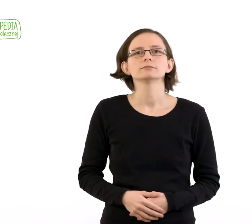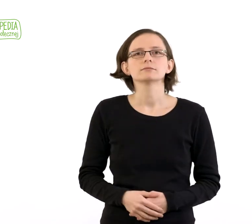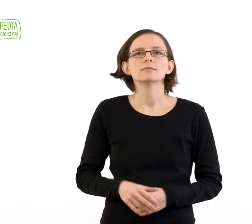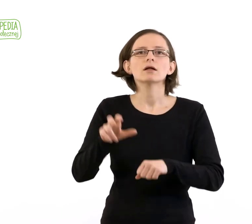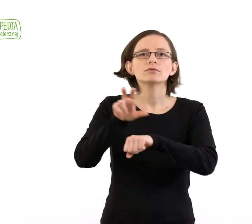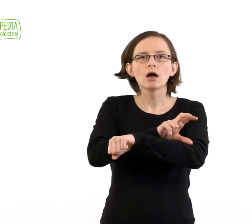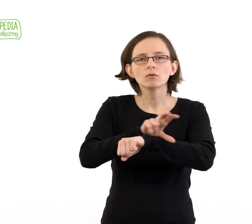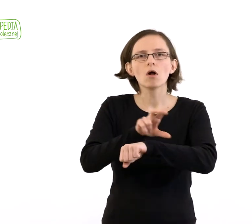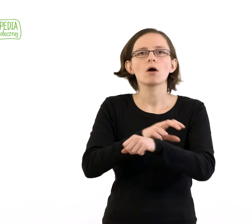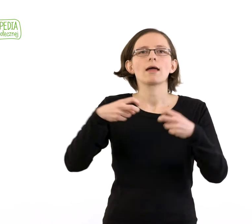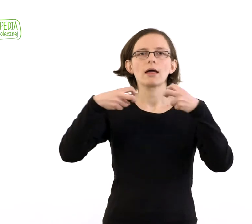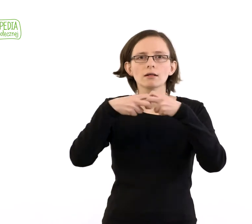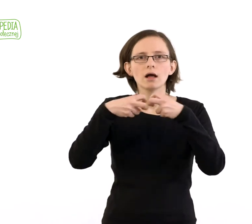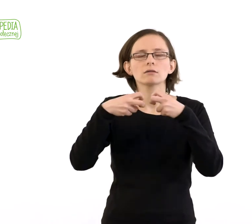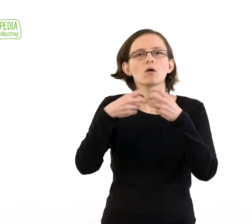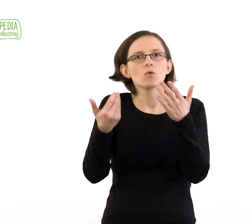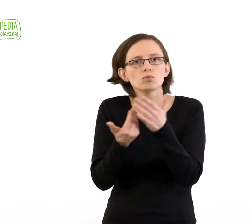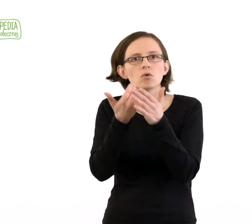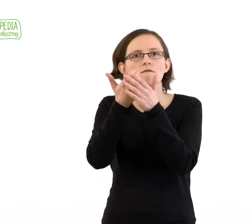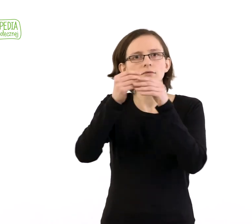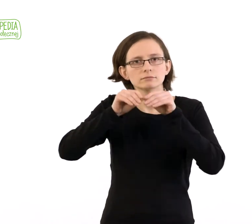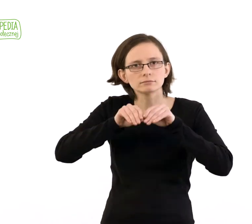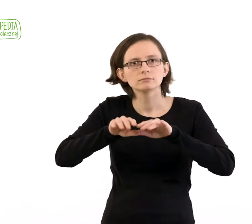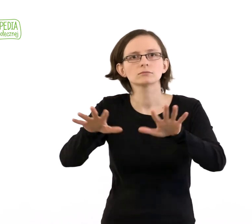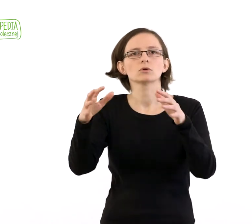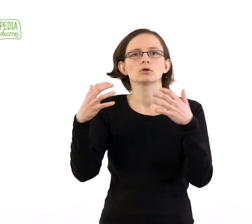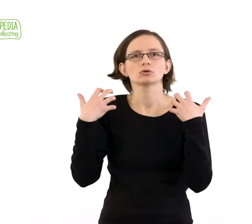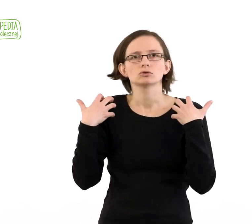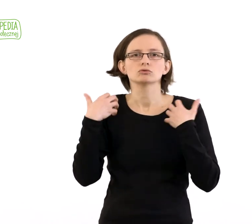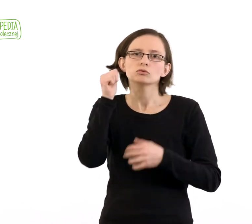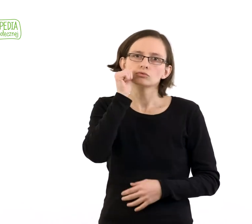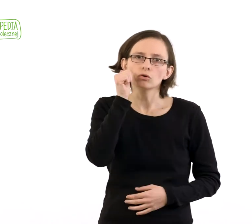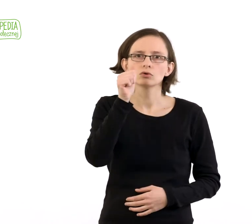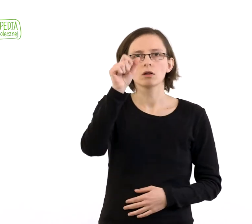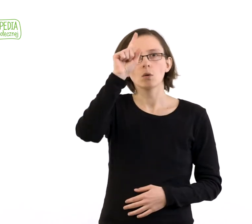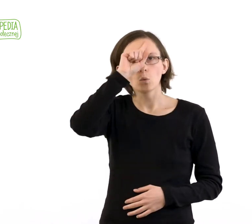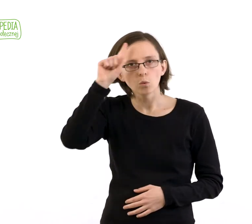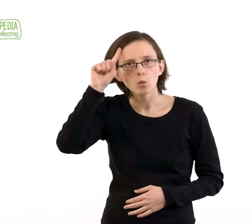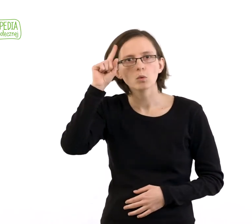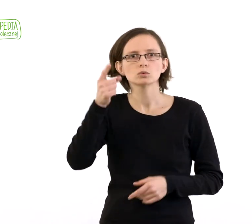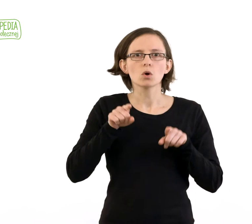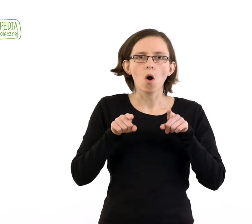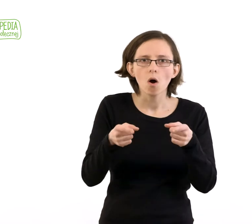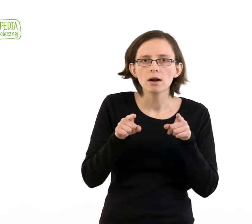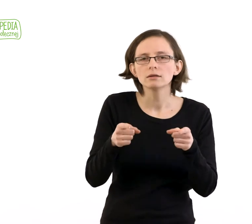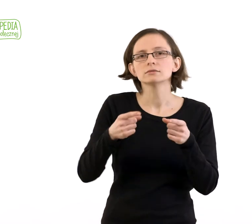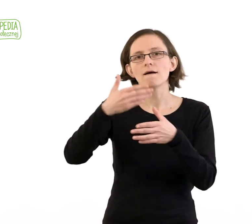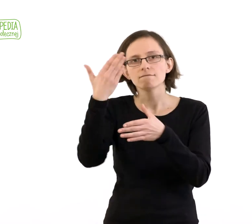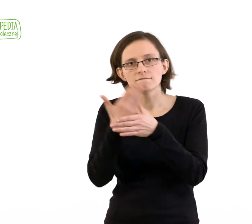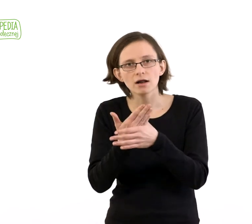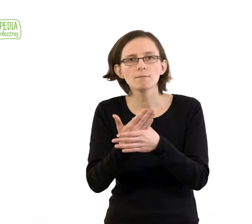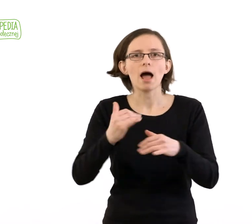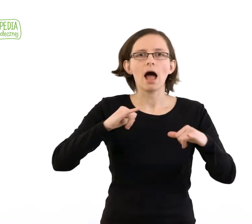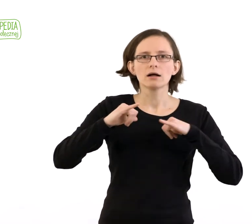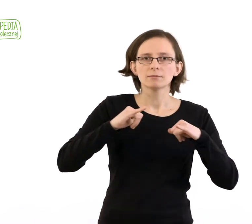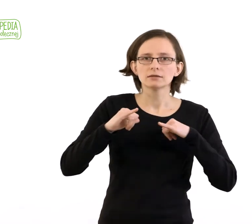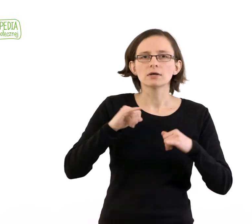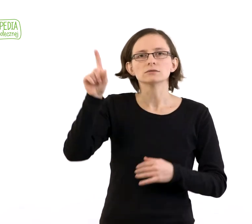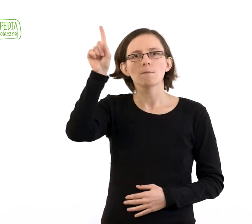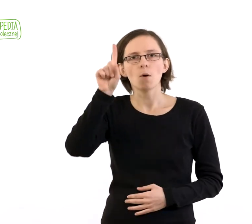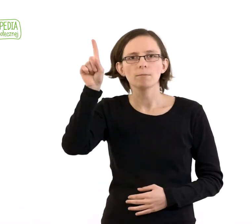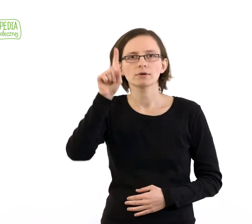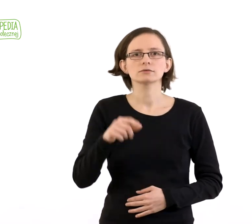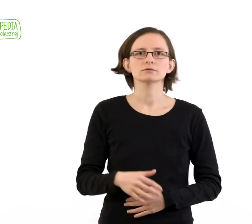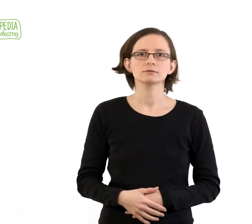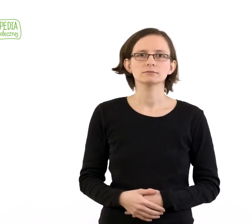upowszechnianie nowoczesnych technologii internetowych w życiu codziennym mieszkańców, organizacji, firm i administracji publicznej.